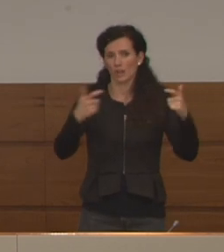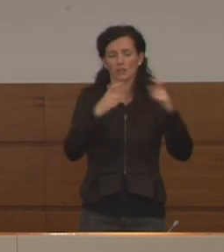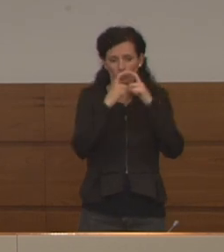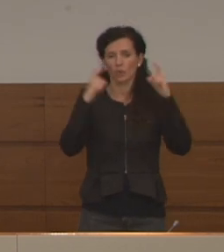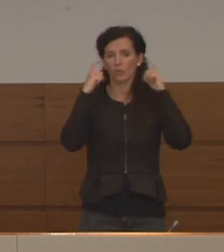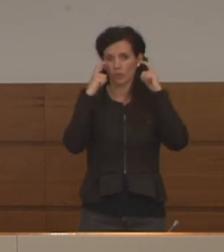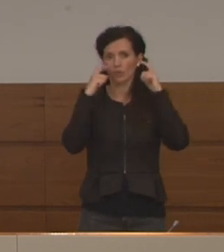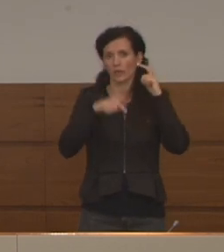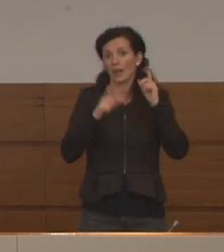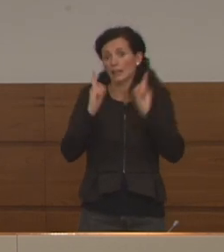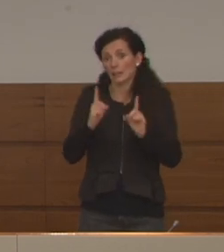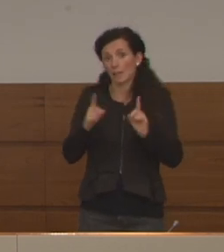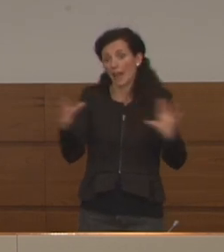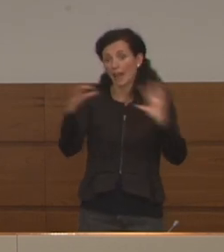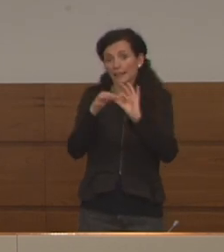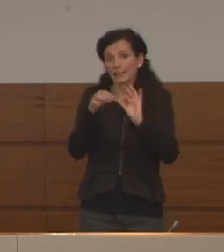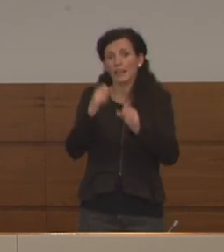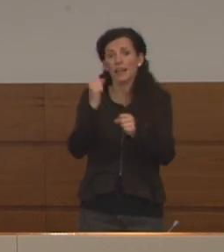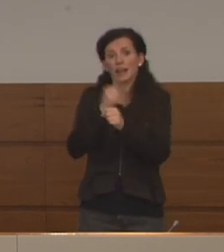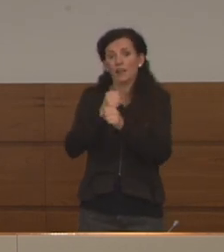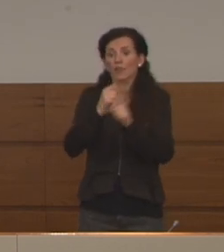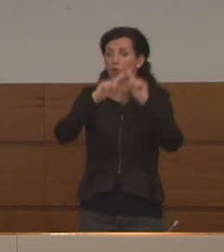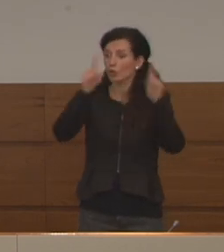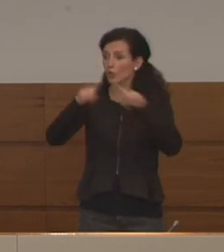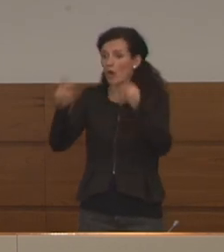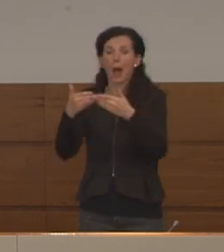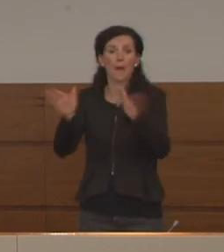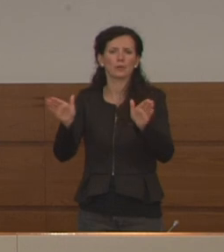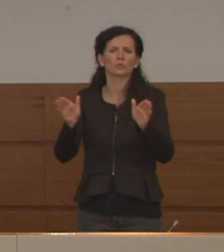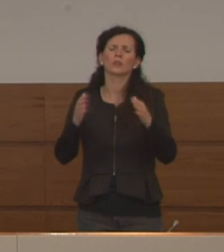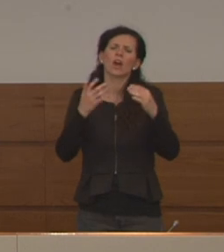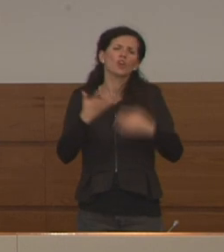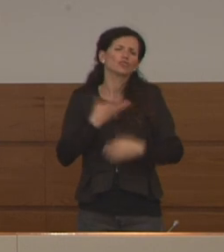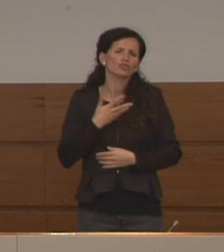per l'appunto da questo. Poi sa ci sono anche approfondimenti specifici, perché